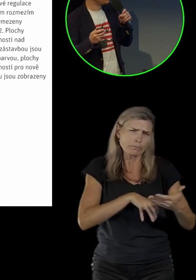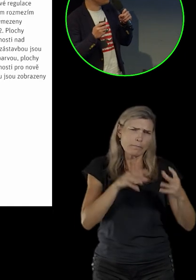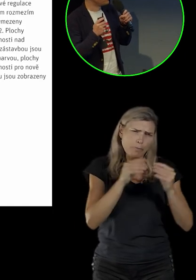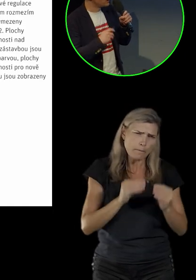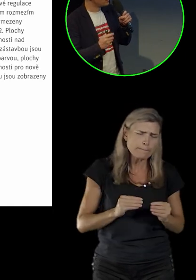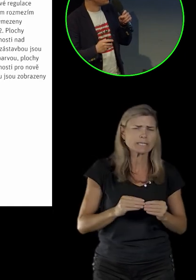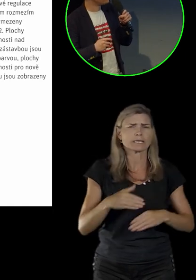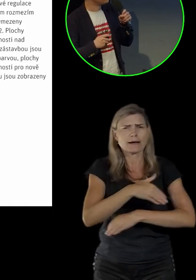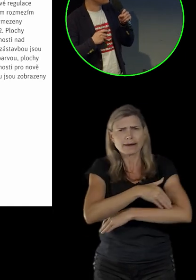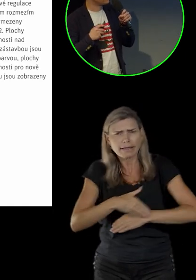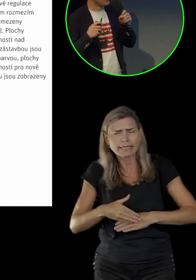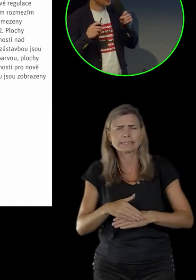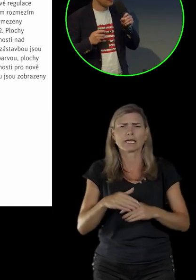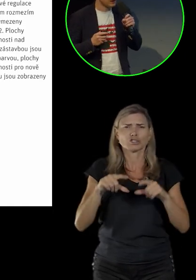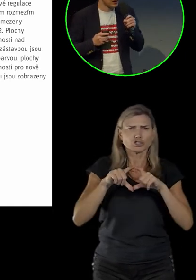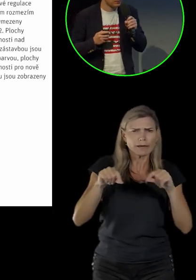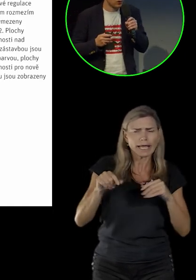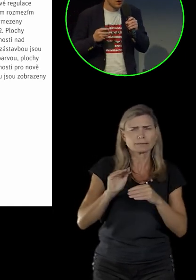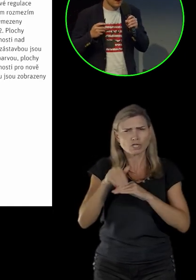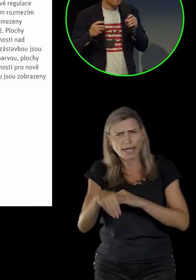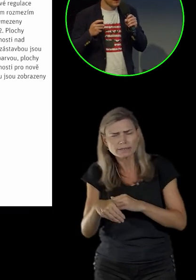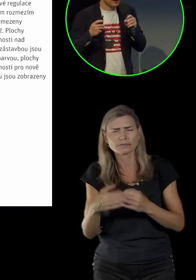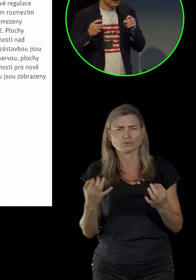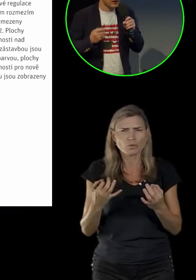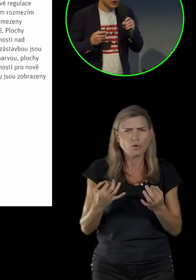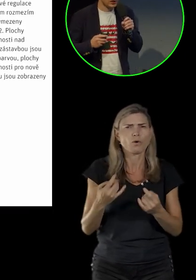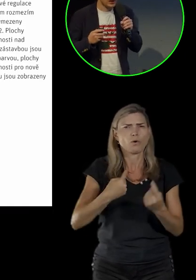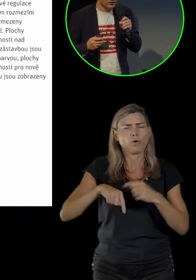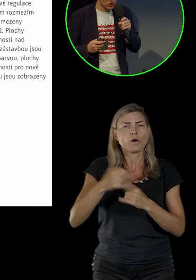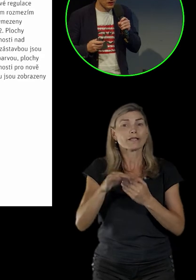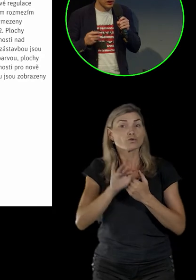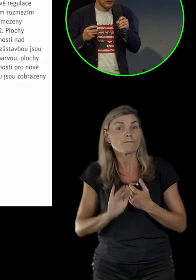Pravidla pro přesahy mezi čtverci. Pravidla pro nějaké výjimečné navyšování